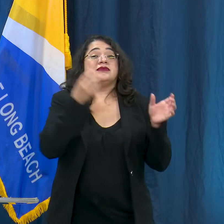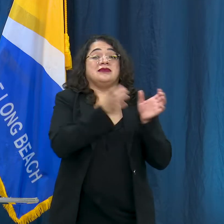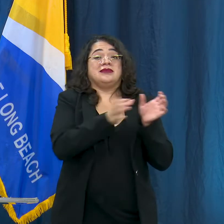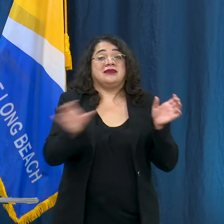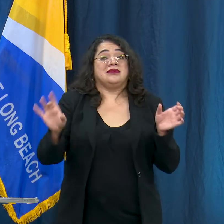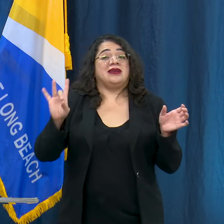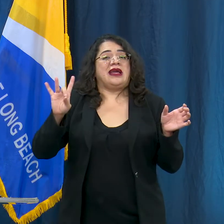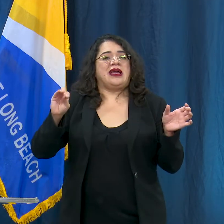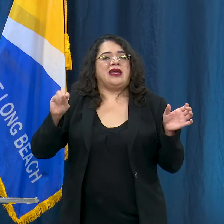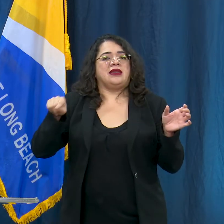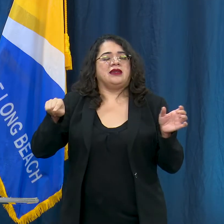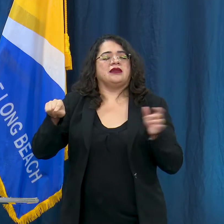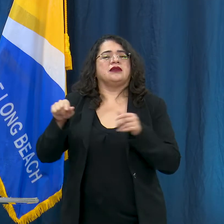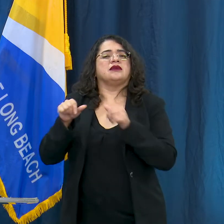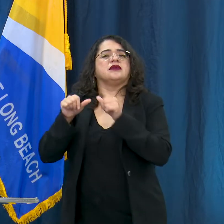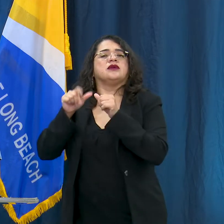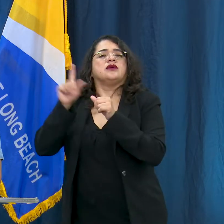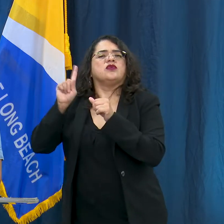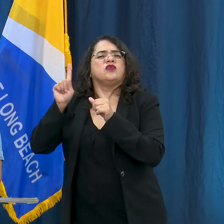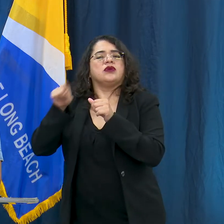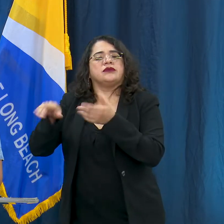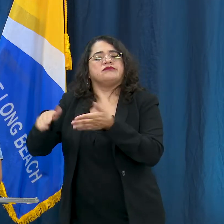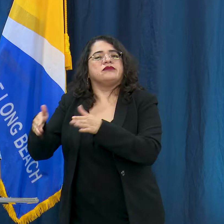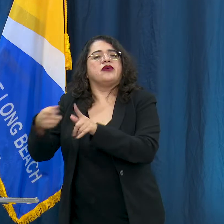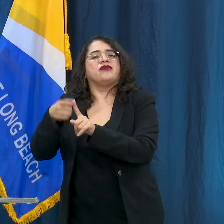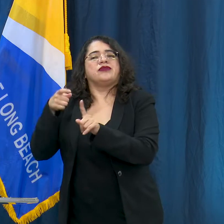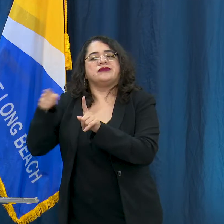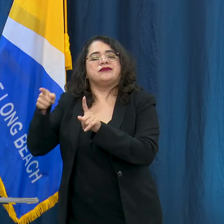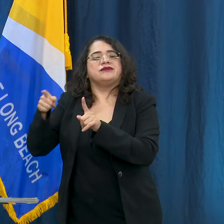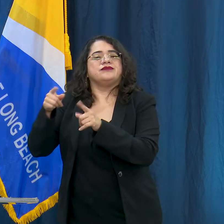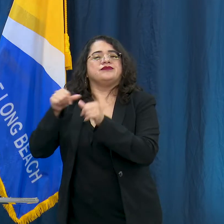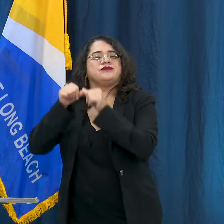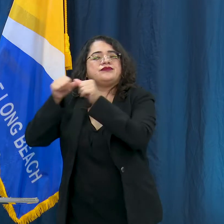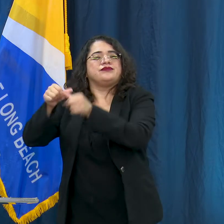suertes consent rows detention infer median la pobla Zotoh a noche en